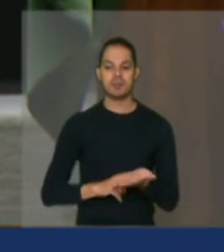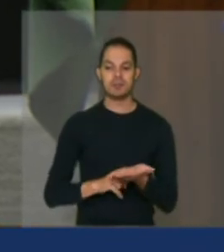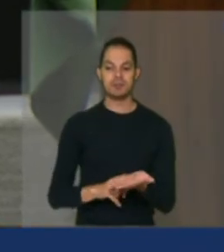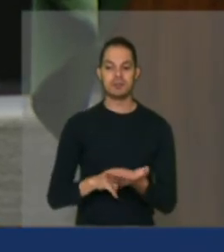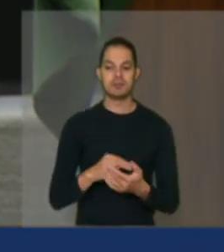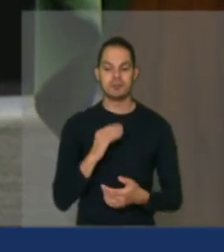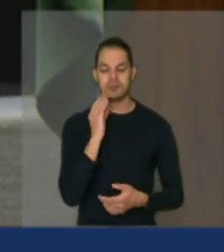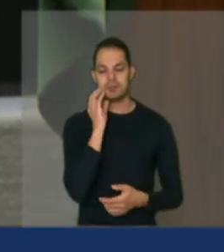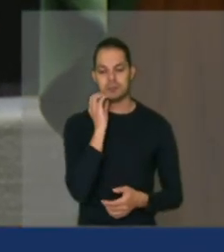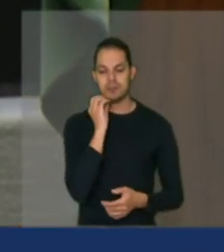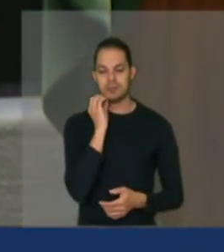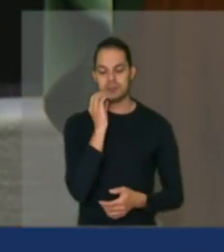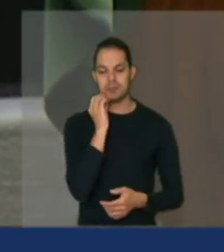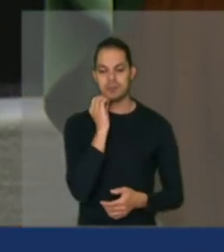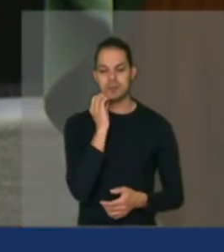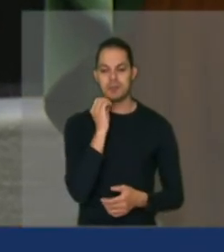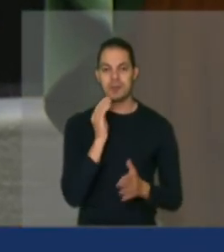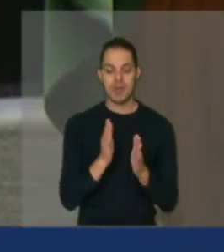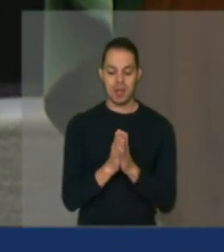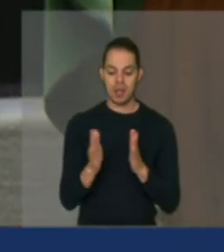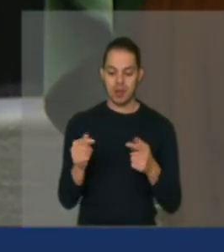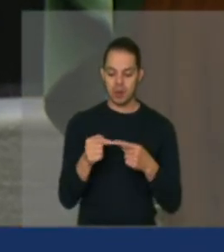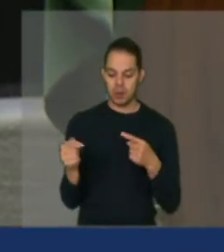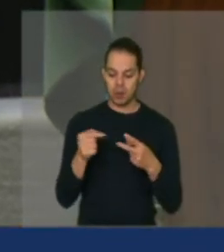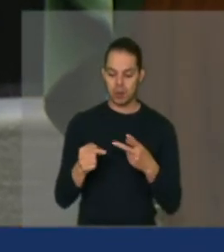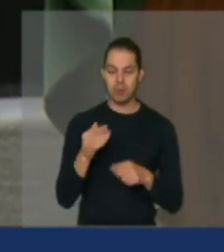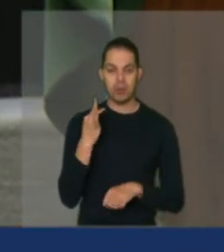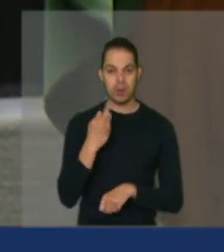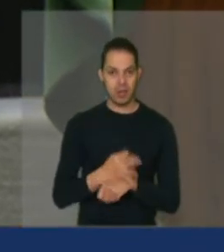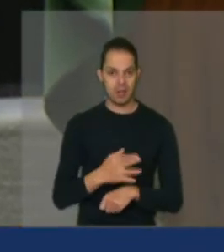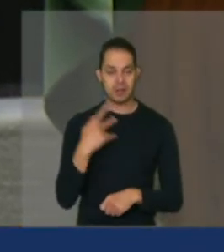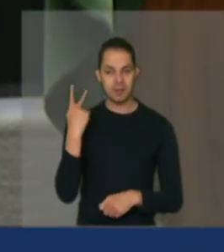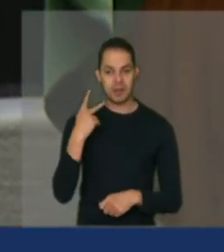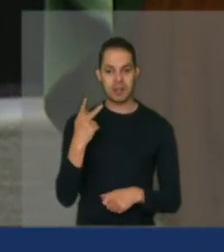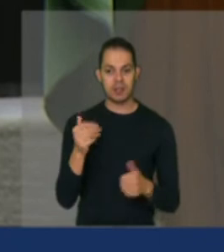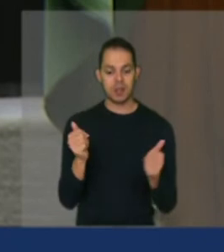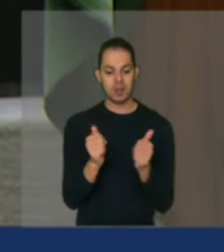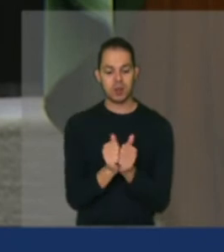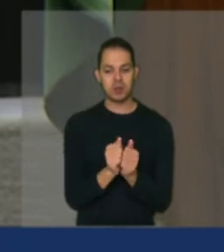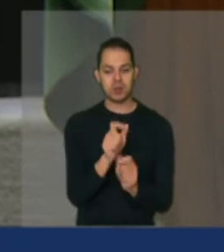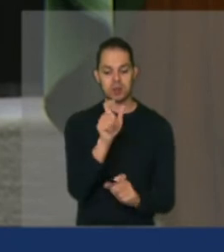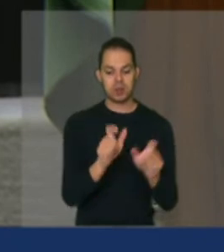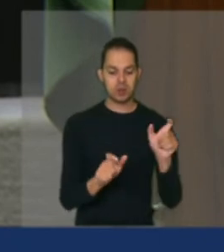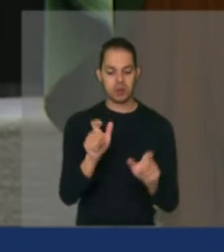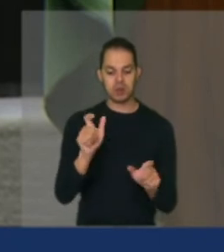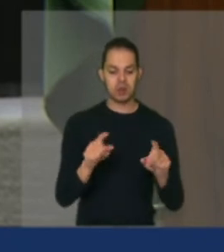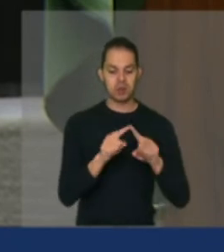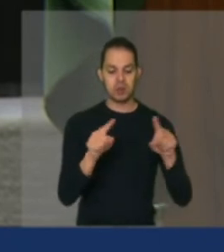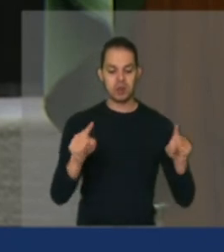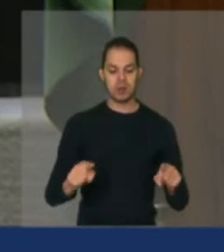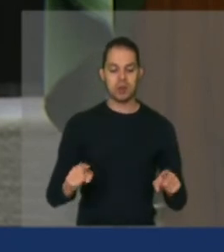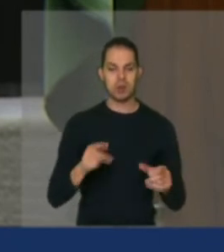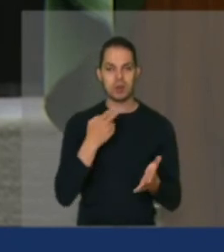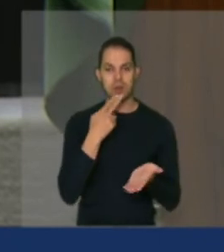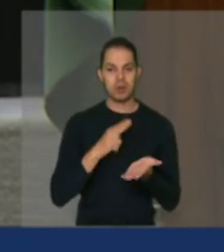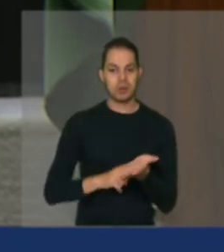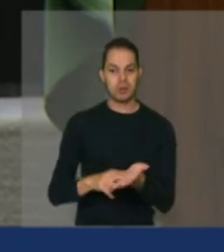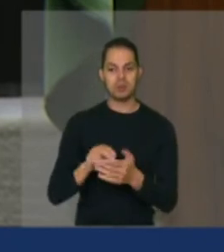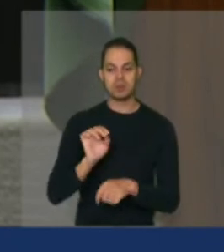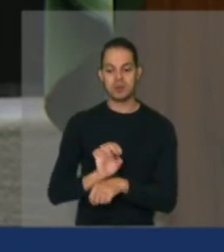PARLAMENTAR EU PUDE REUNIR COM OS TRABALHADORES DOS CORREIOS NO ESTADO DO AMAPÁE... E NUMA MOBILIZAÇÃO PARA